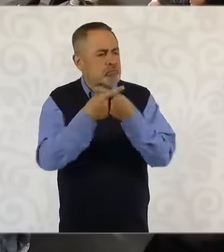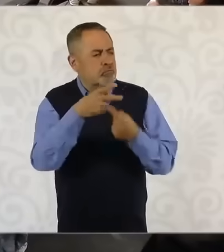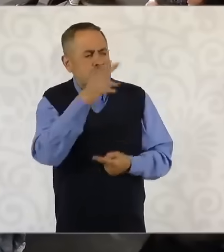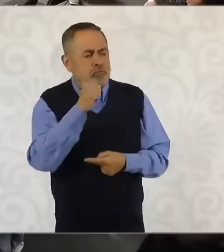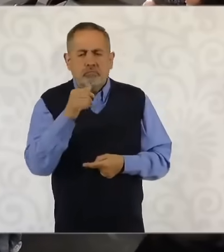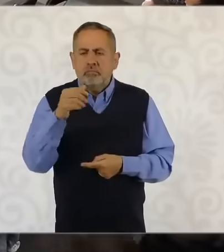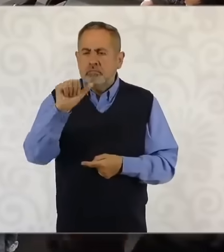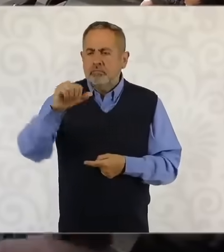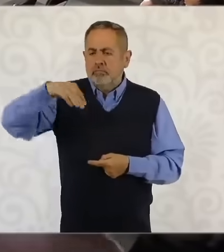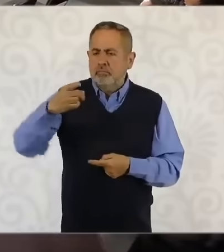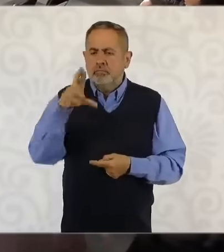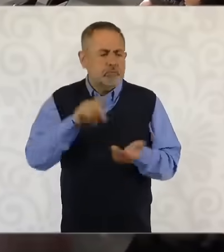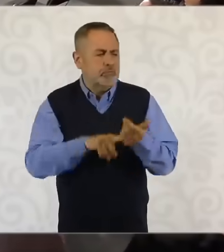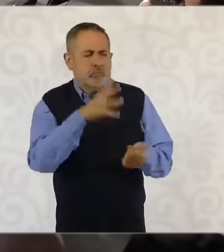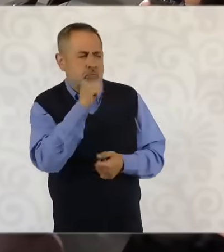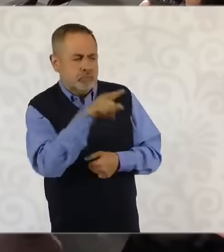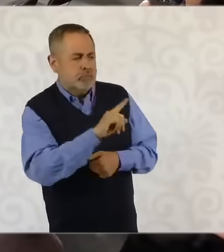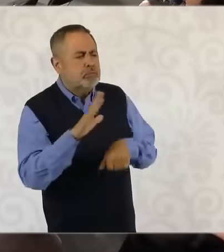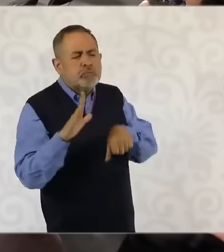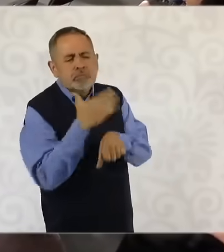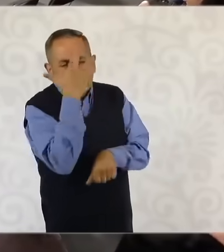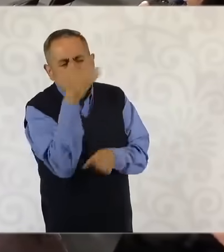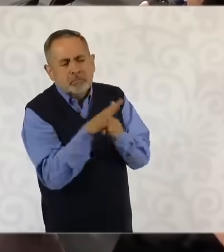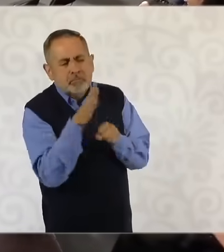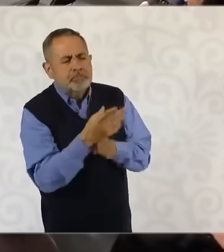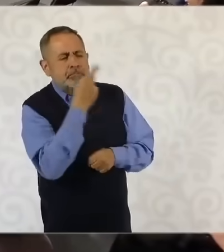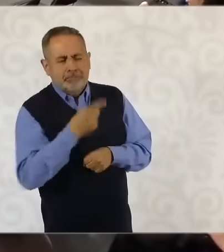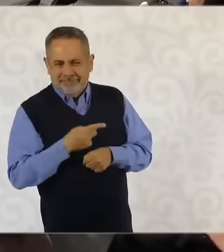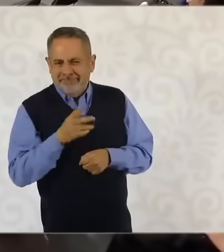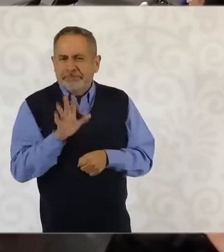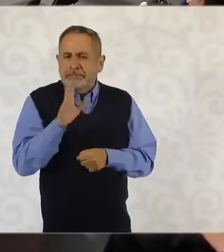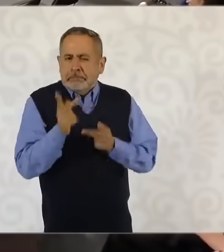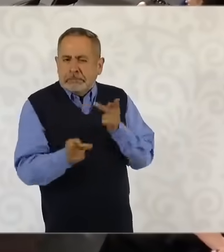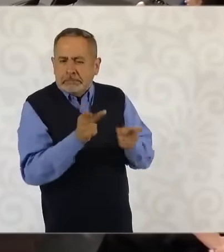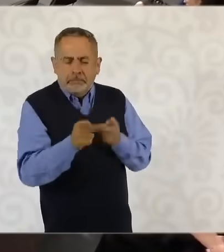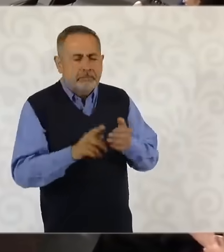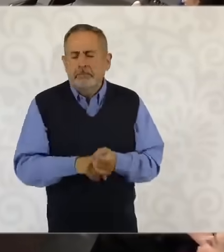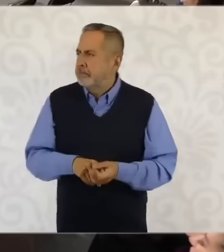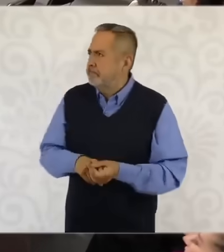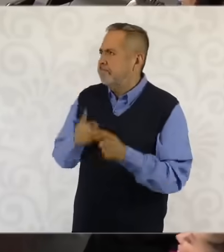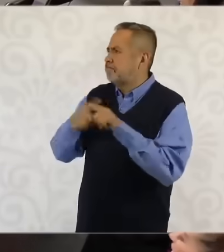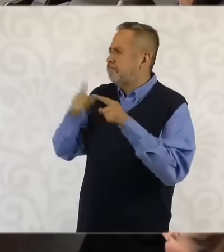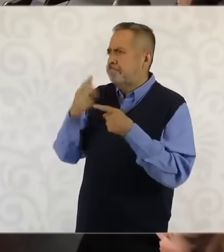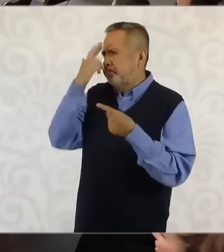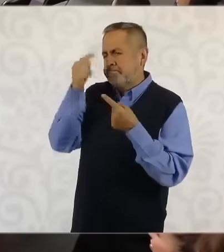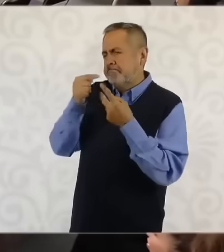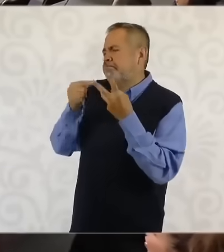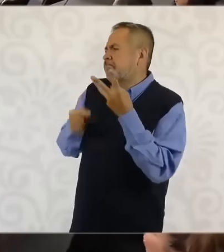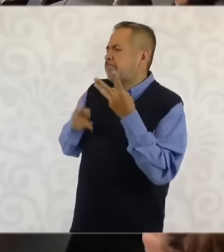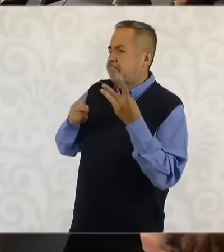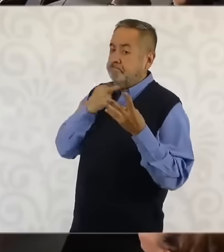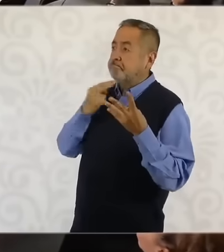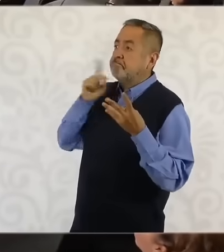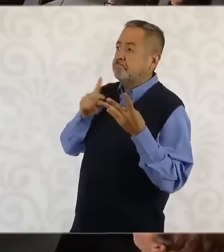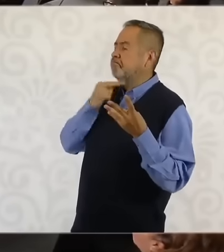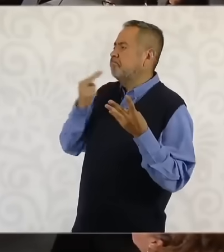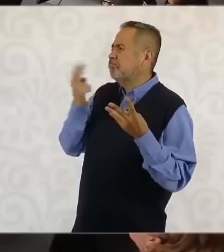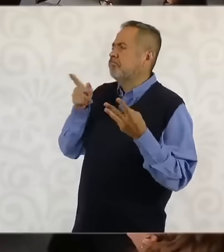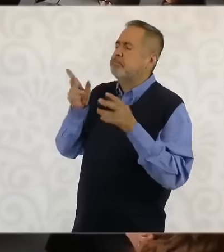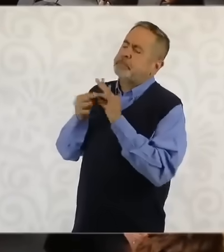pues hay diferentes eh causales este pero habría que que revisarlo pero en este caso pues el pleno